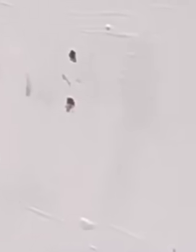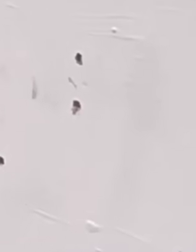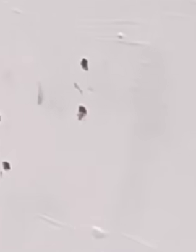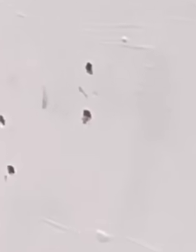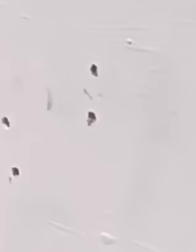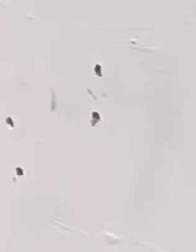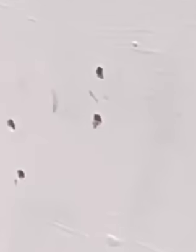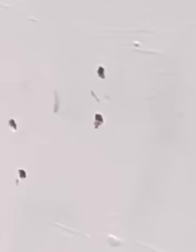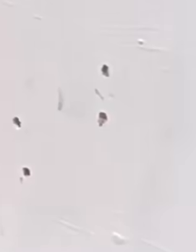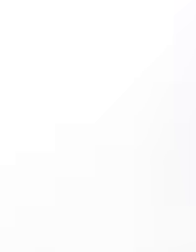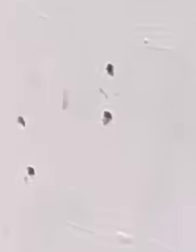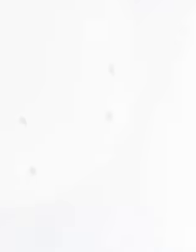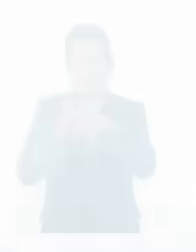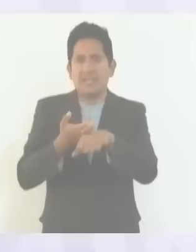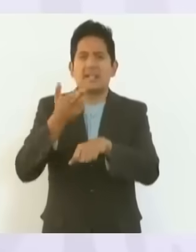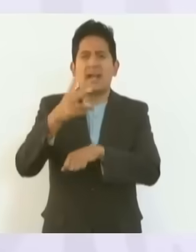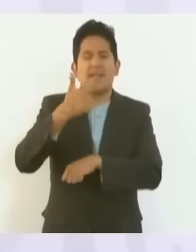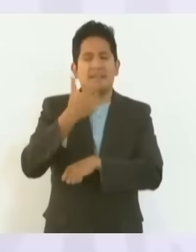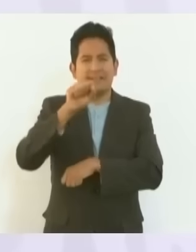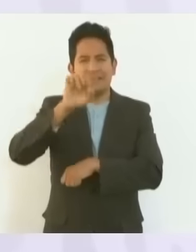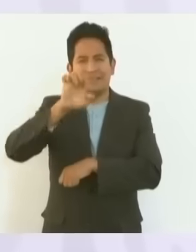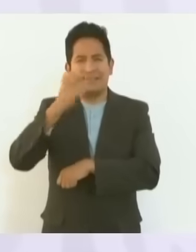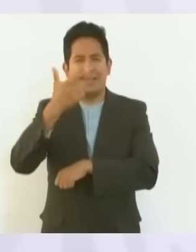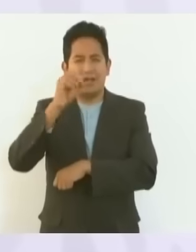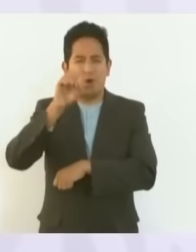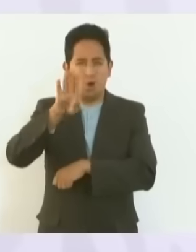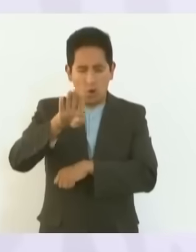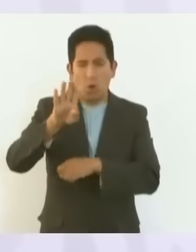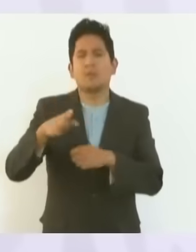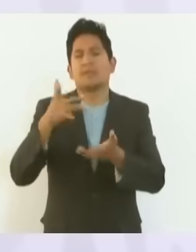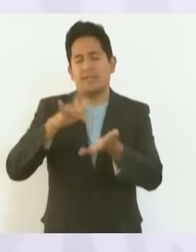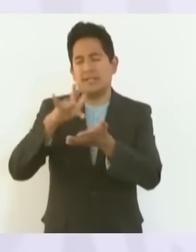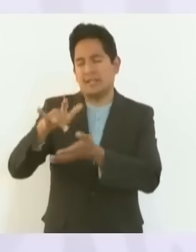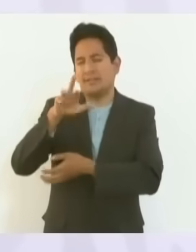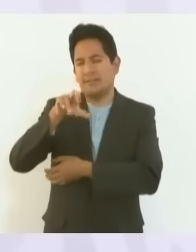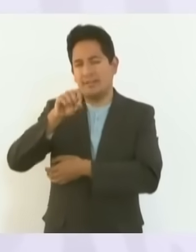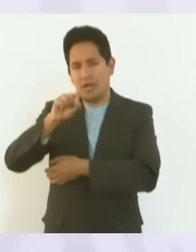y brindar a cada persona, especialmente a los jóvenes, una alternativa de vida digna.